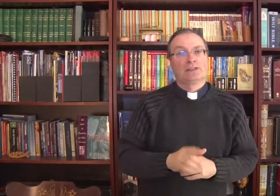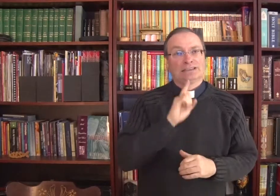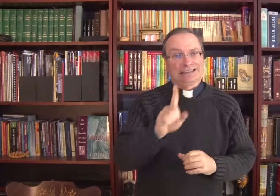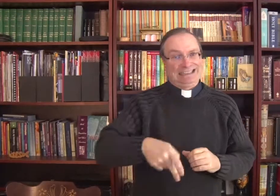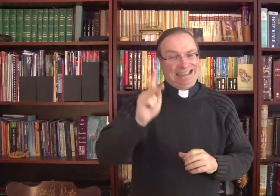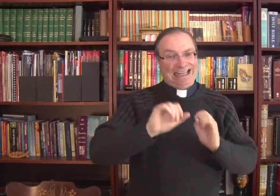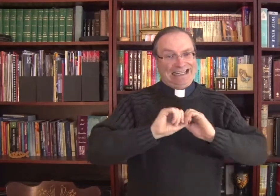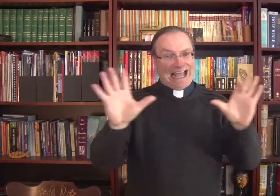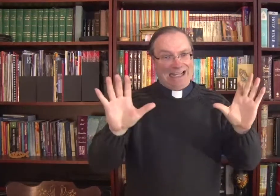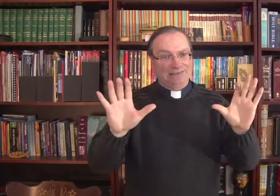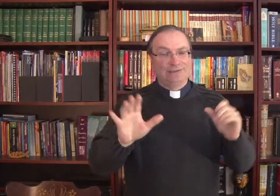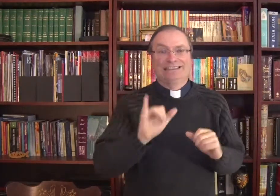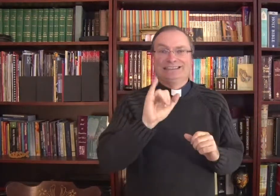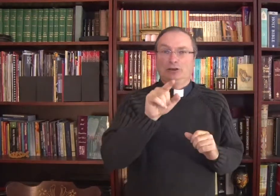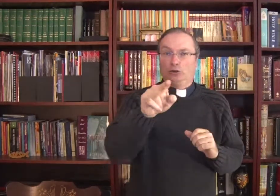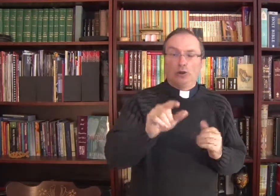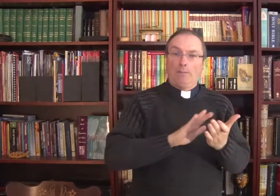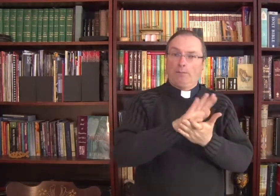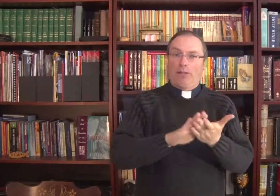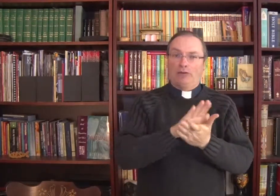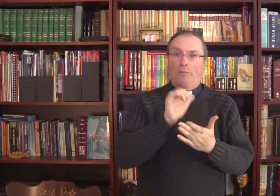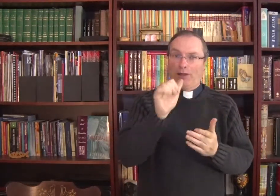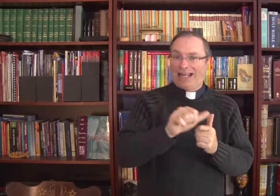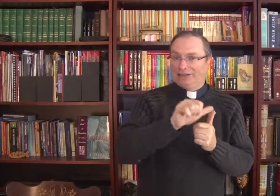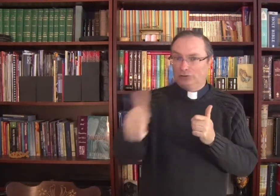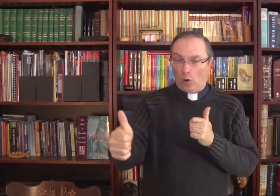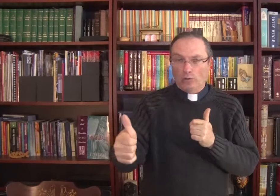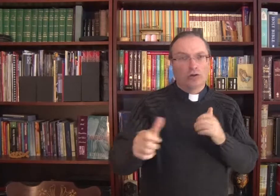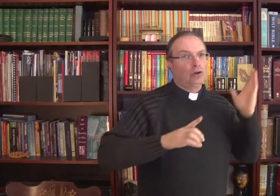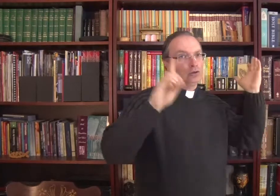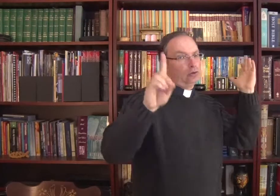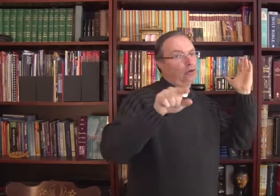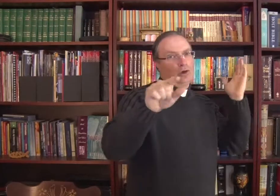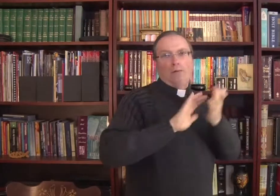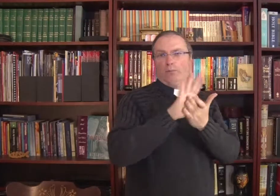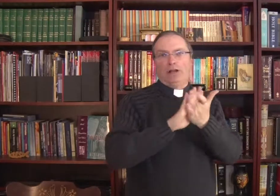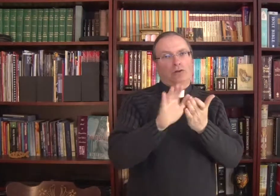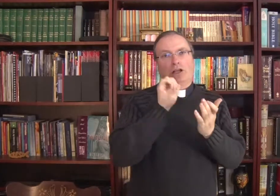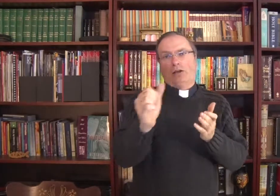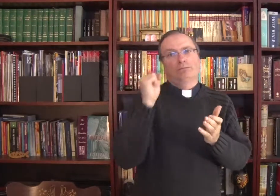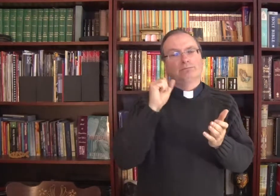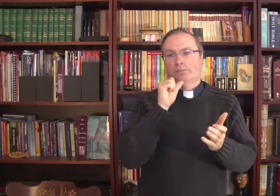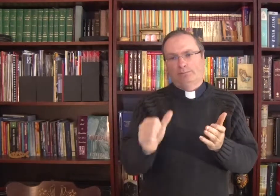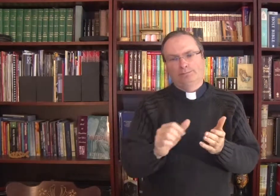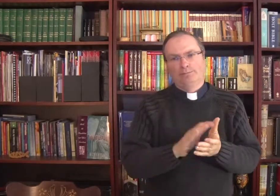C’est très clair; si tu ne pardonnes pas les autres, Dieu ne te pardonne pas.